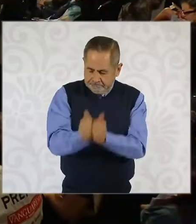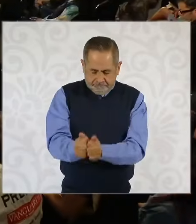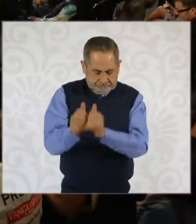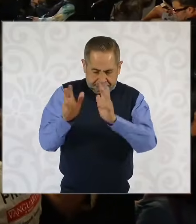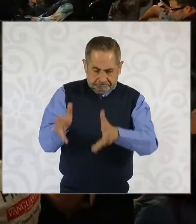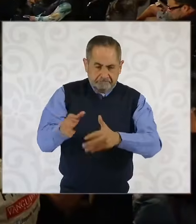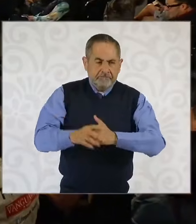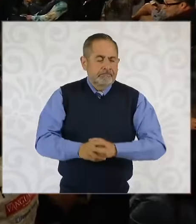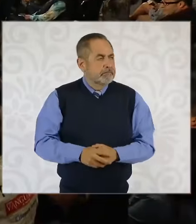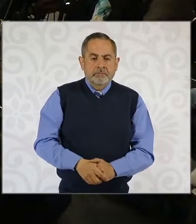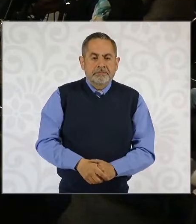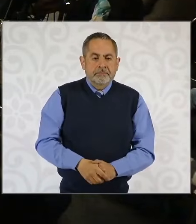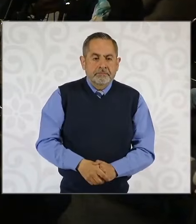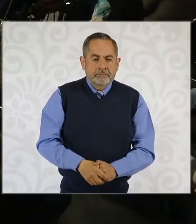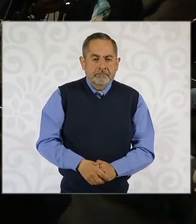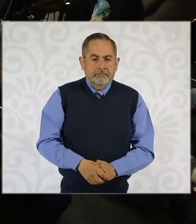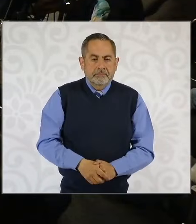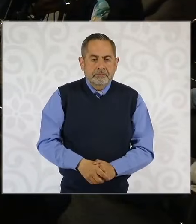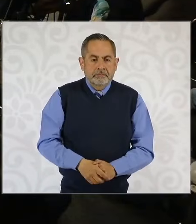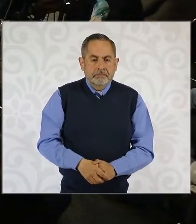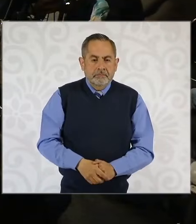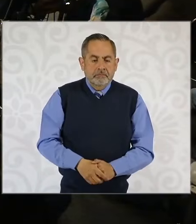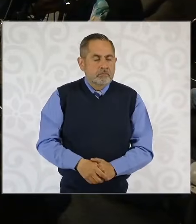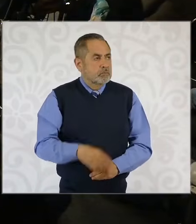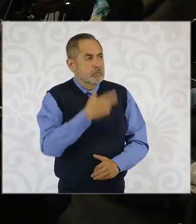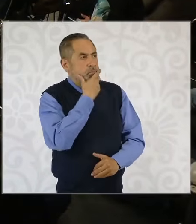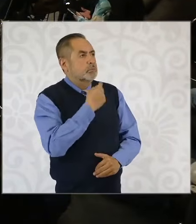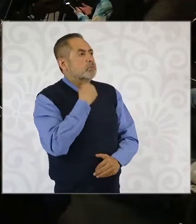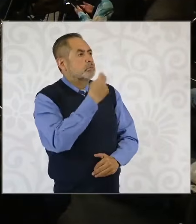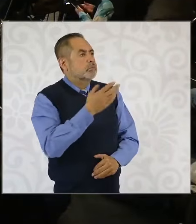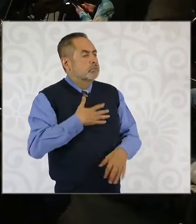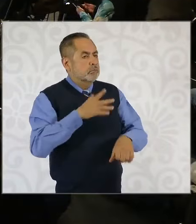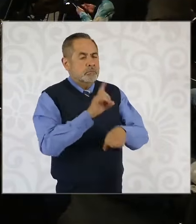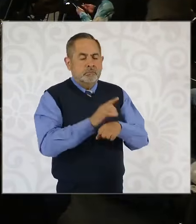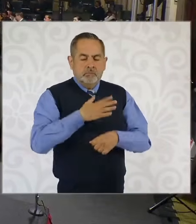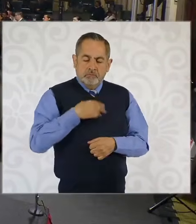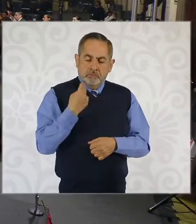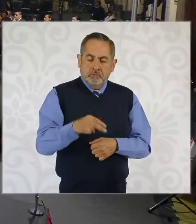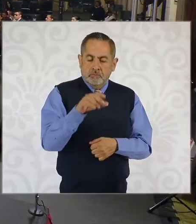gracias presidenta buenos días a todos y todos Carlos Navarro de heraldo media Group eh De qué